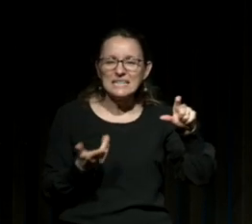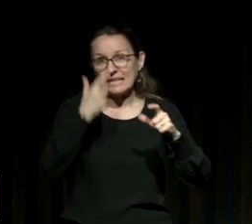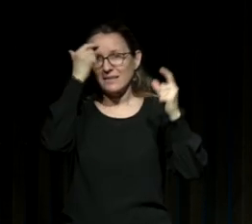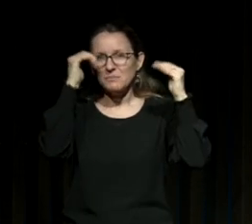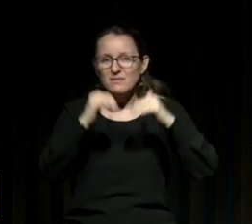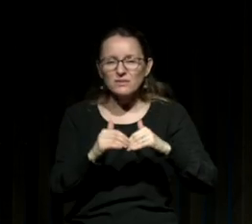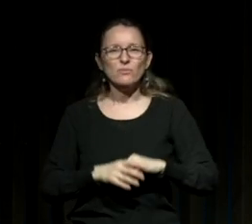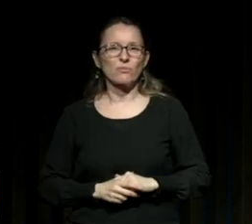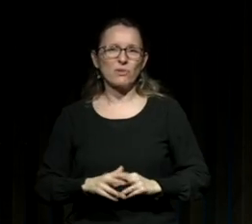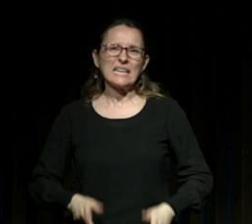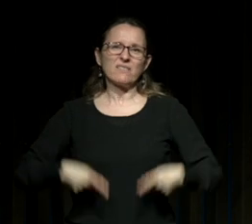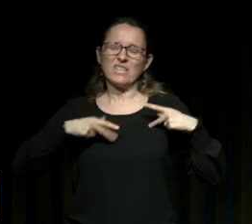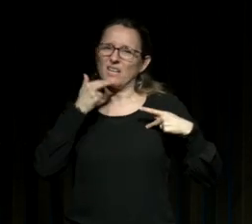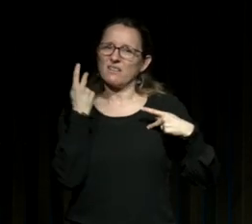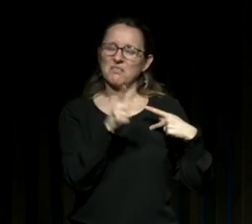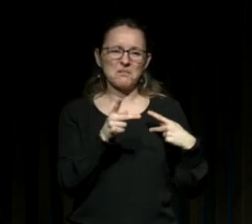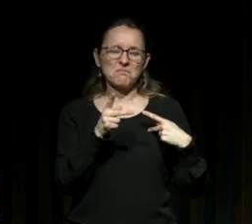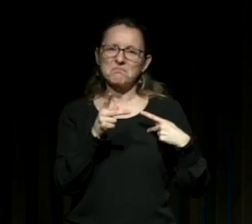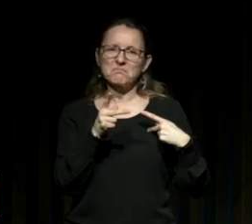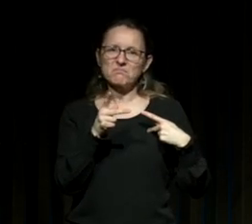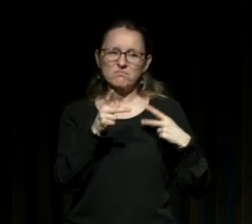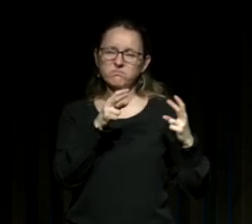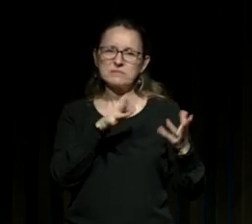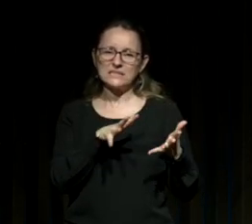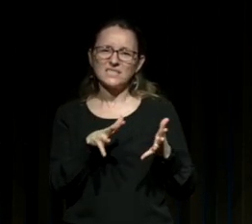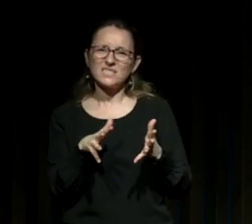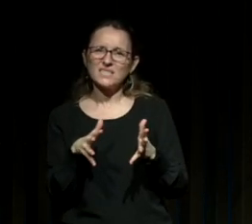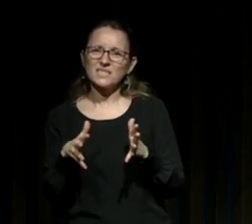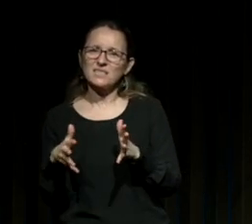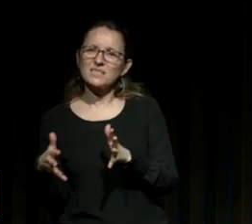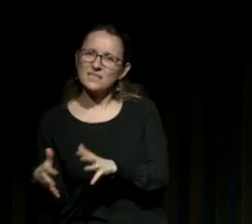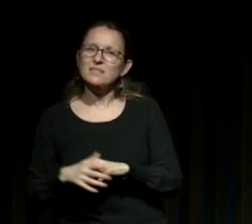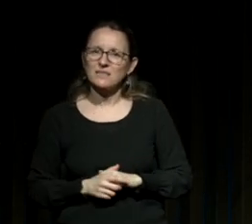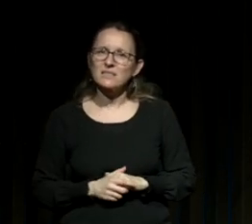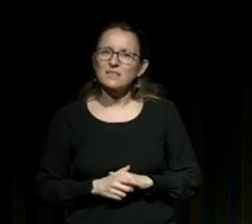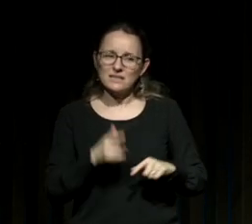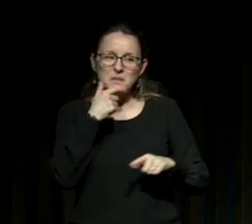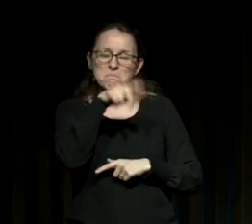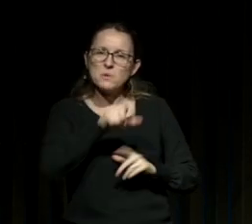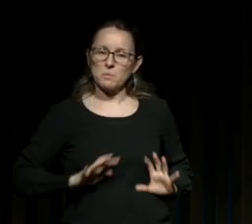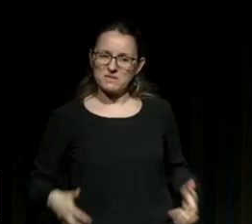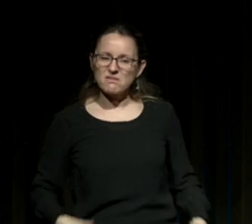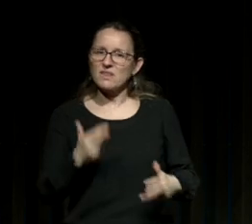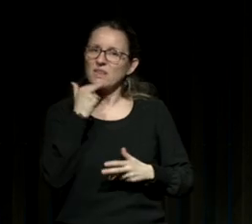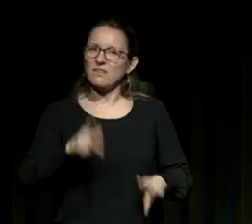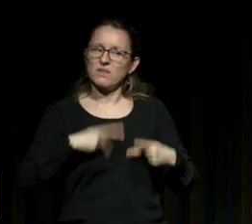la qualité de vie la qualité de vie elle est très altéré chez un patient qui souffre d'obésité bien